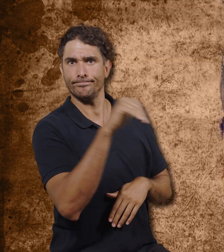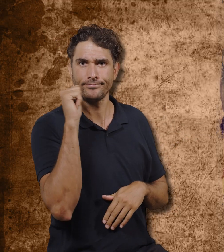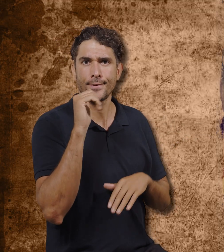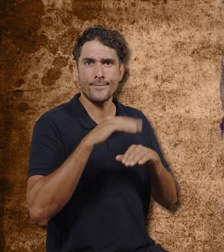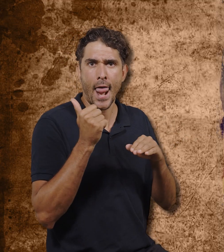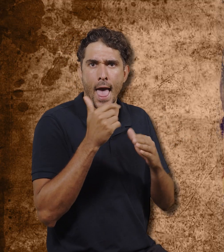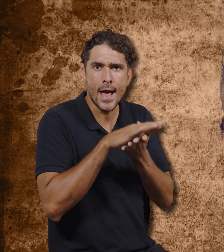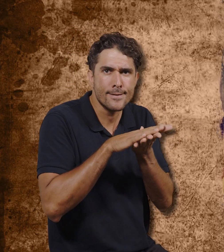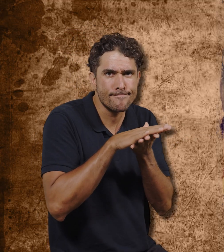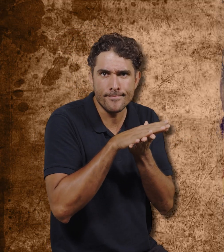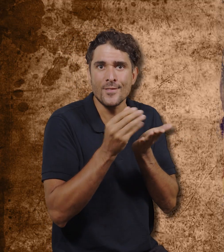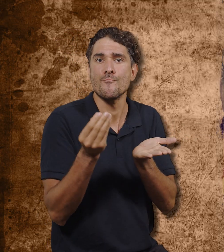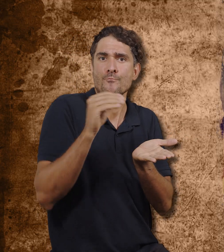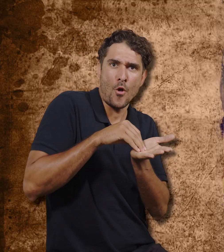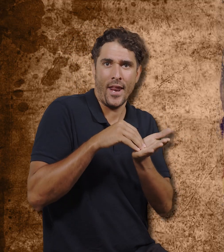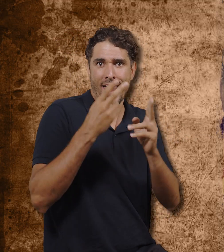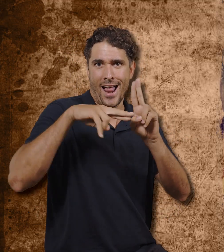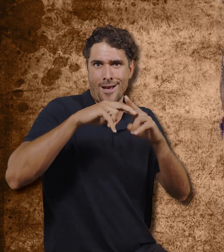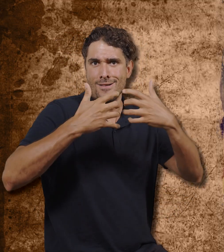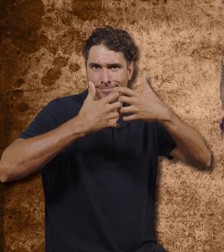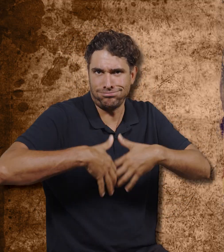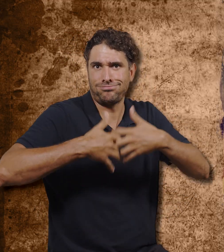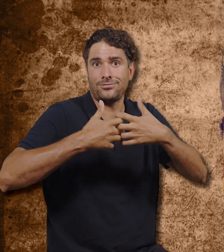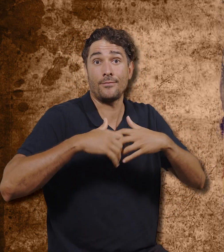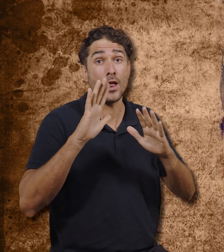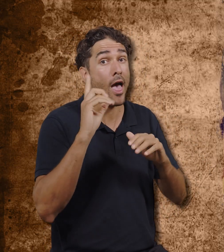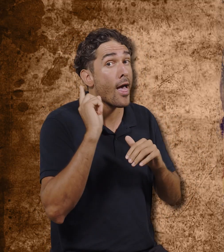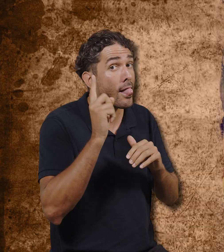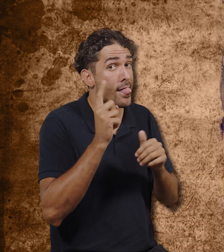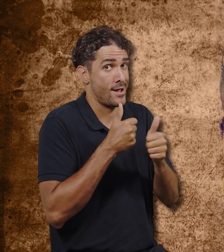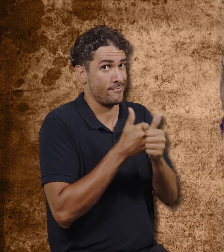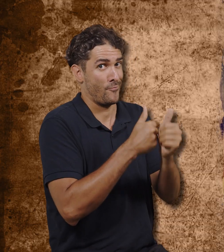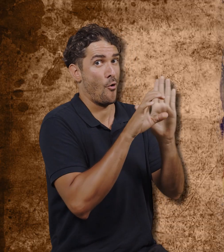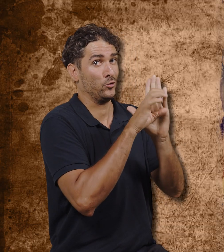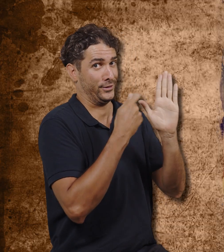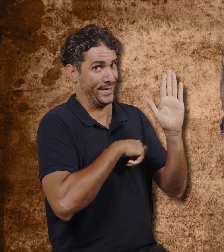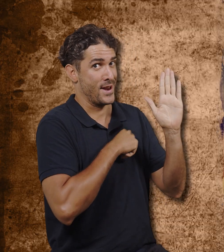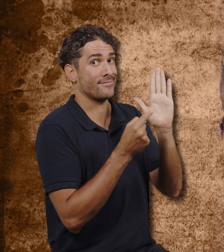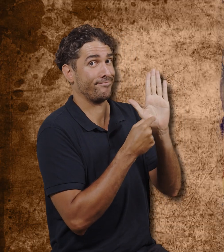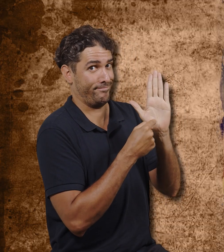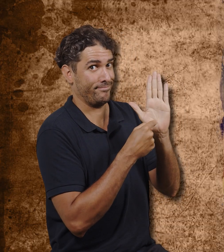que tingué lloc l'octubre del mateix any amb la constitució d'un govern d'unitat nacional.